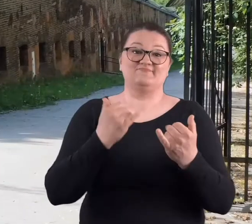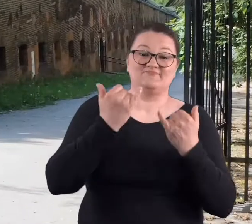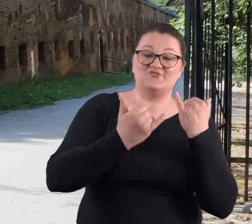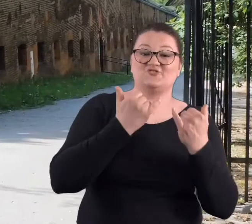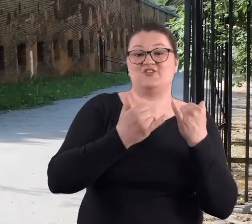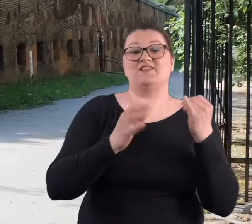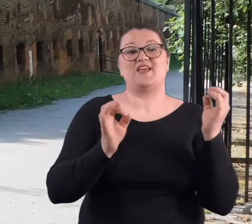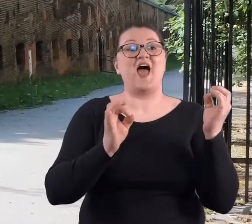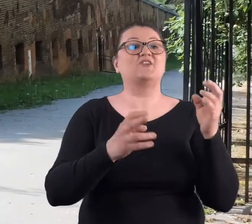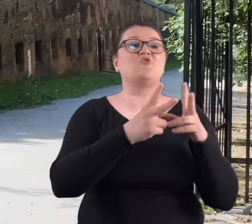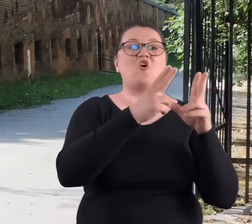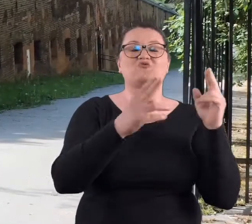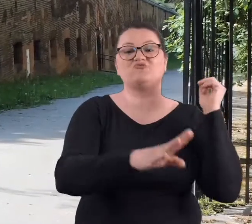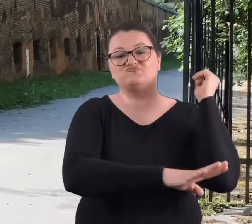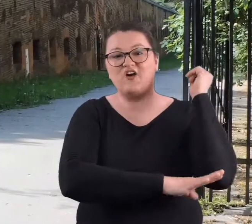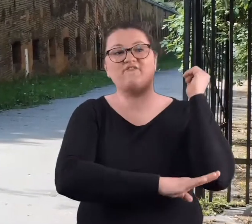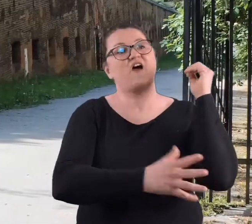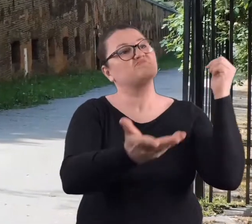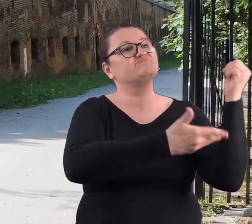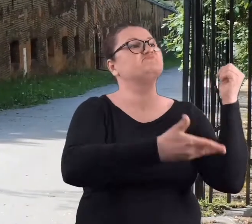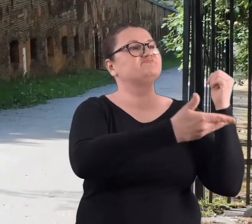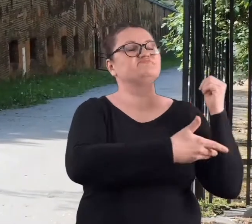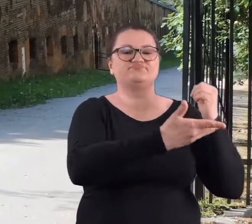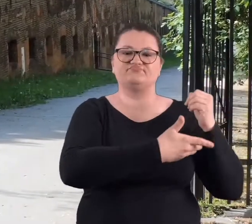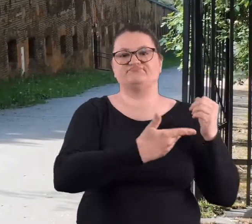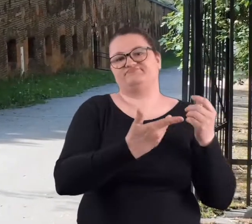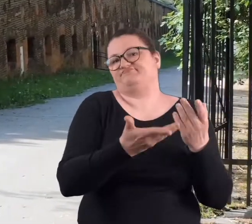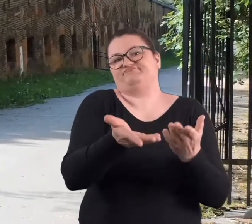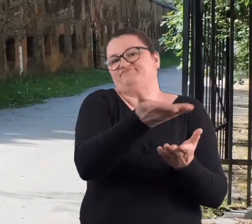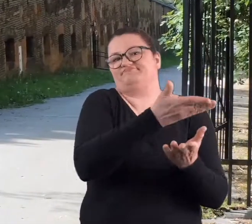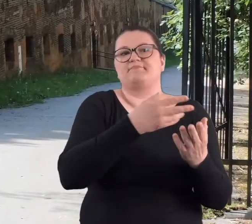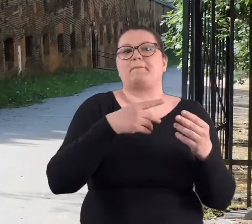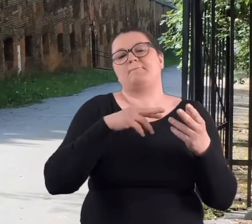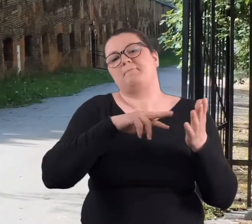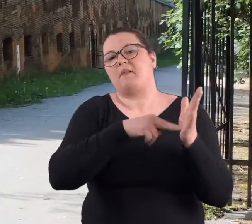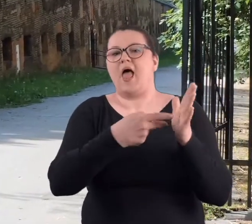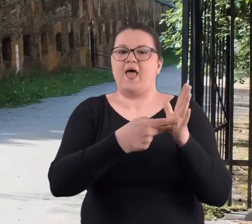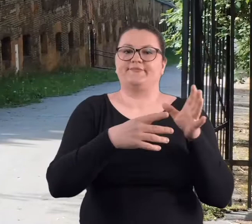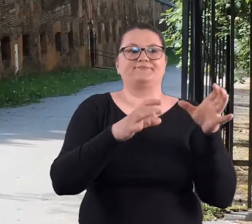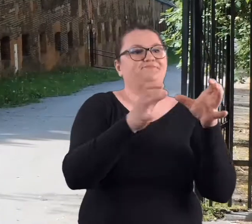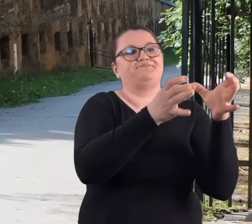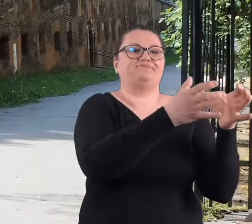kiedy wiele drzew teraz ginie, bo ktoś ma inne plany wobec jakiś